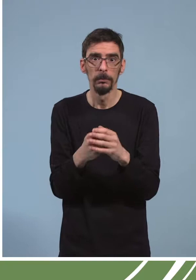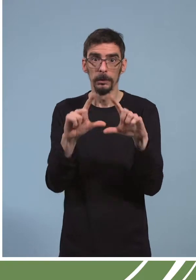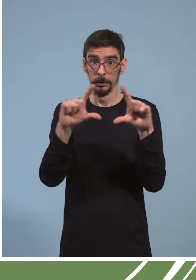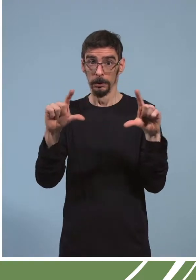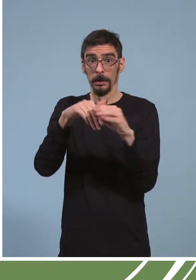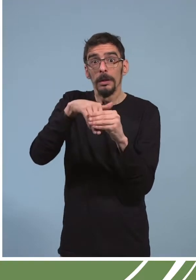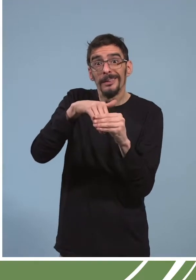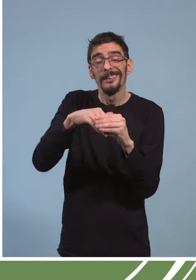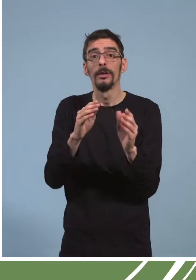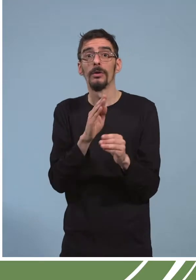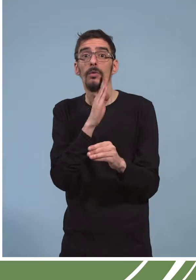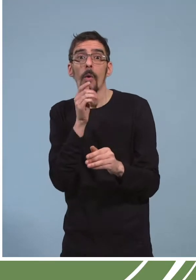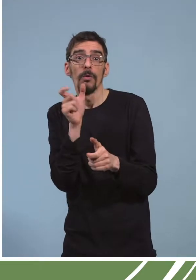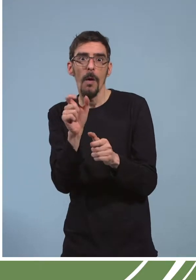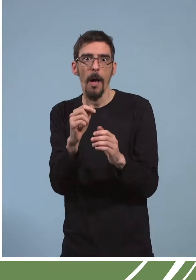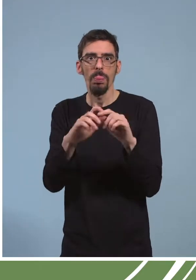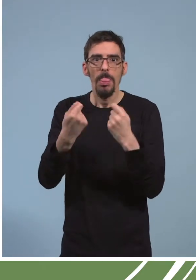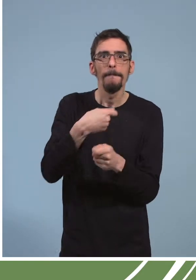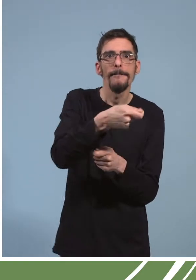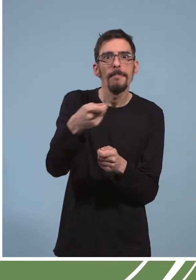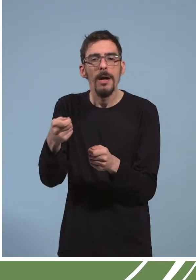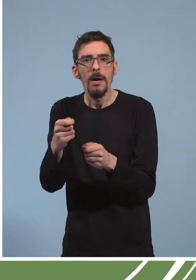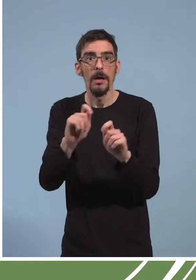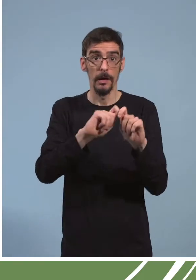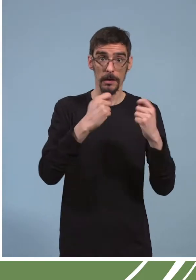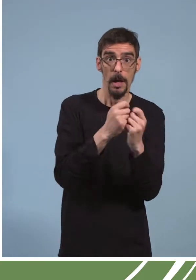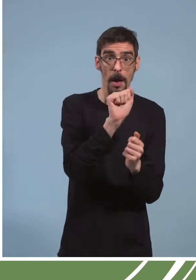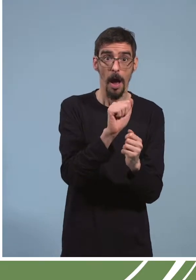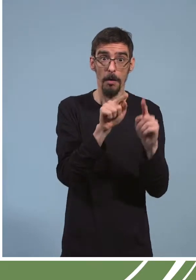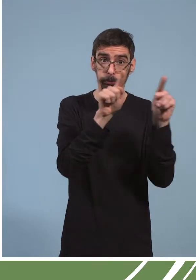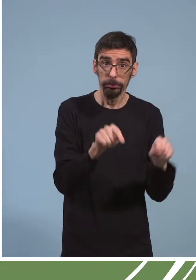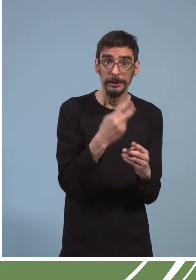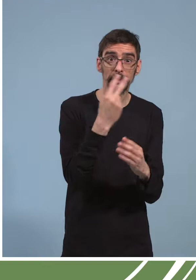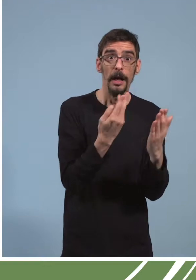Bereite einen Umschlag mit Codewörtern für jedes Team vor. Zum Beispiel: Team A muss "Ja" sagen, wenn sie "Nein" meinen.